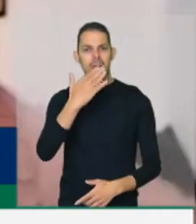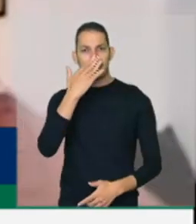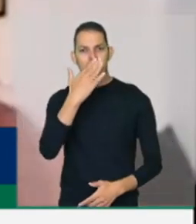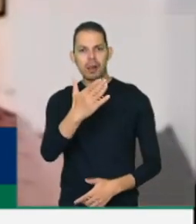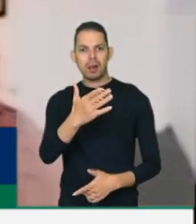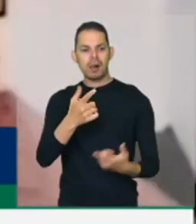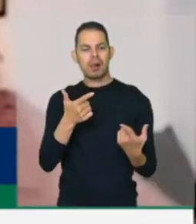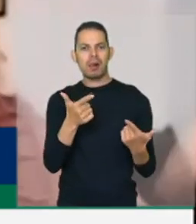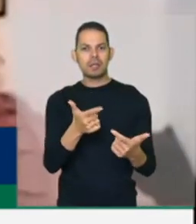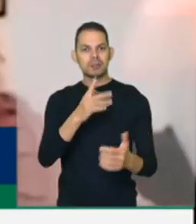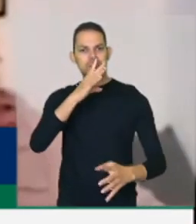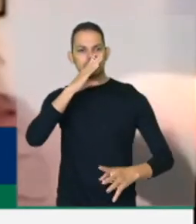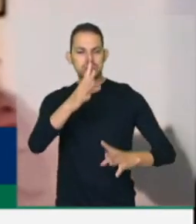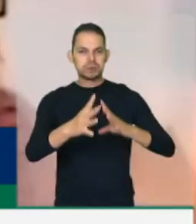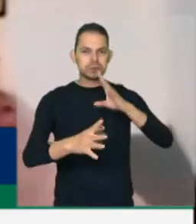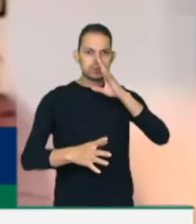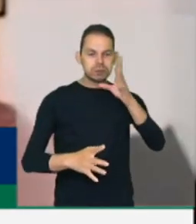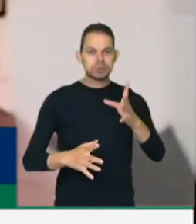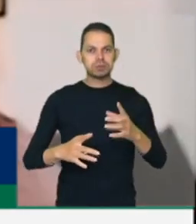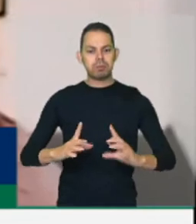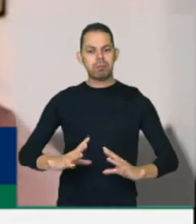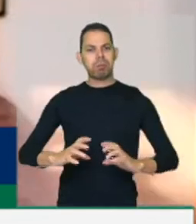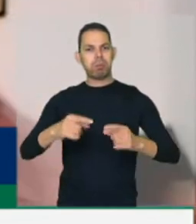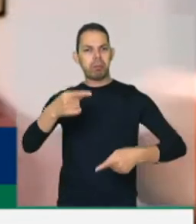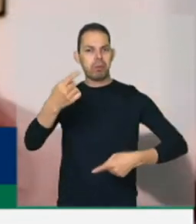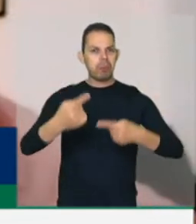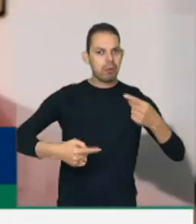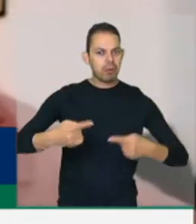GOVERNADORES E PREFEITOS ESTE PRESIDENTE SCAORAD AQUILO QUE FOI IMPLANTADO DESDE A DÉCADA